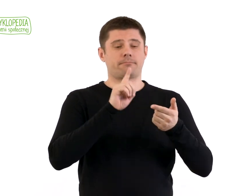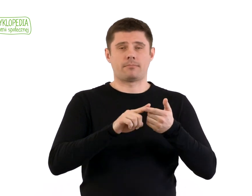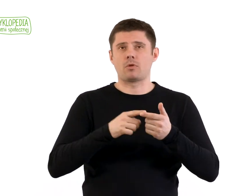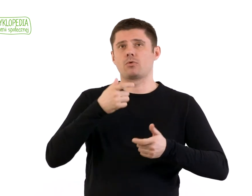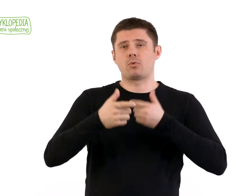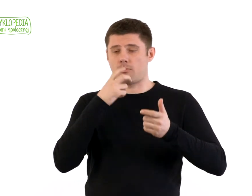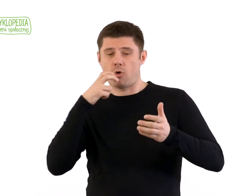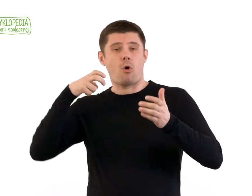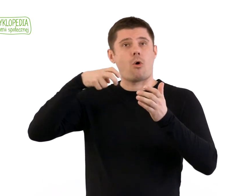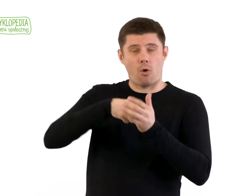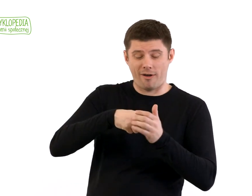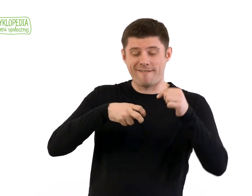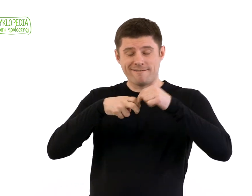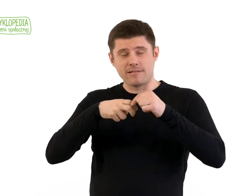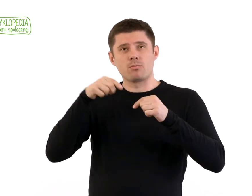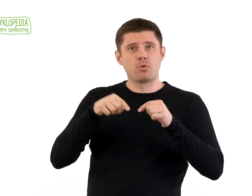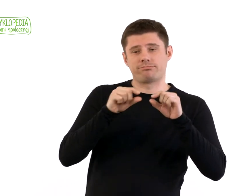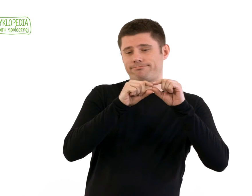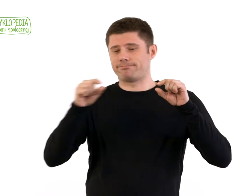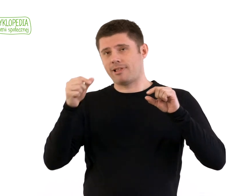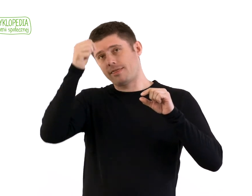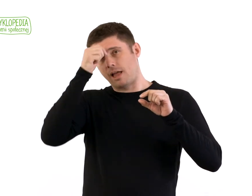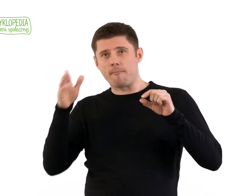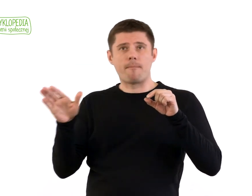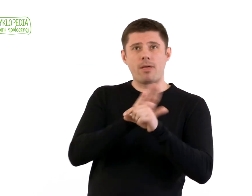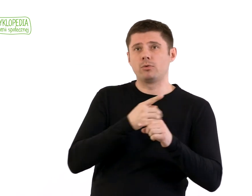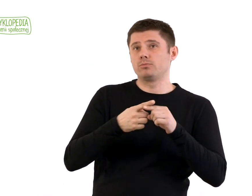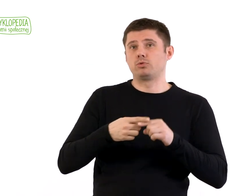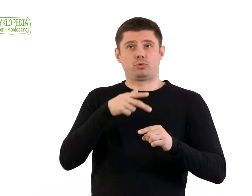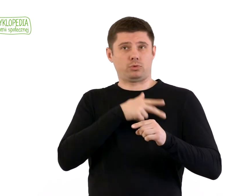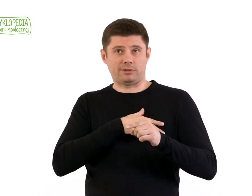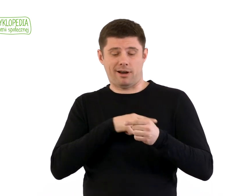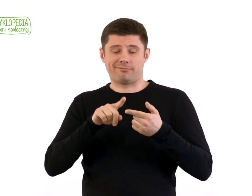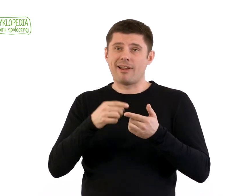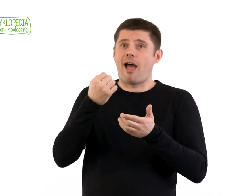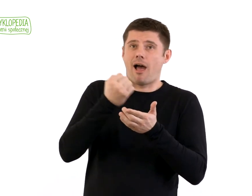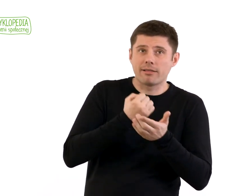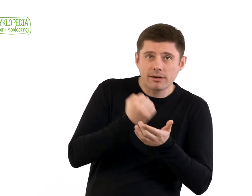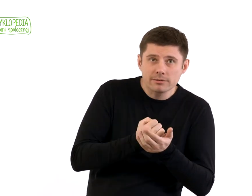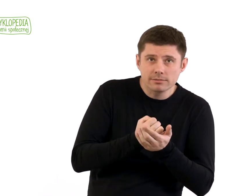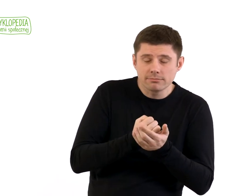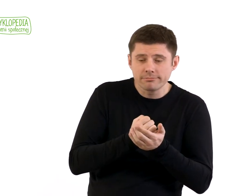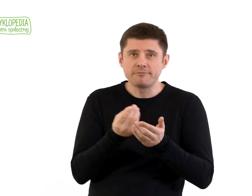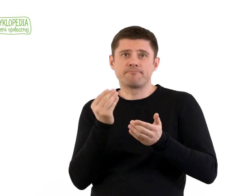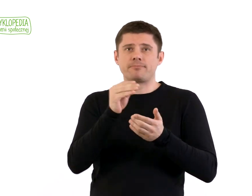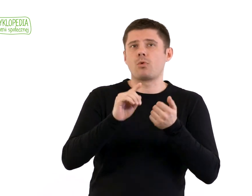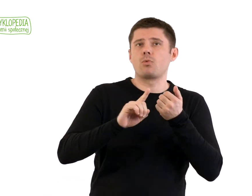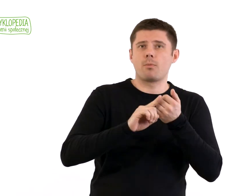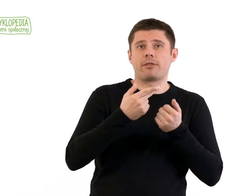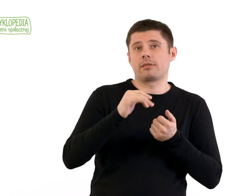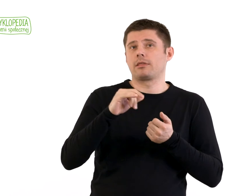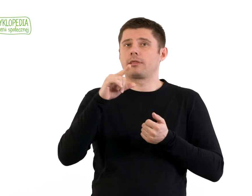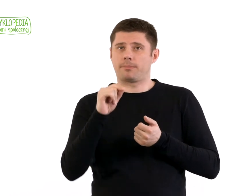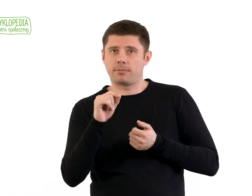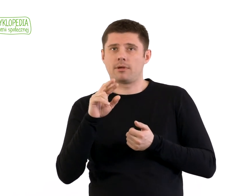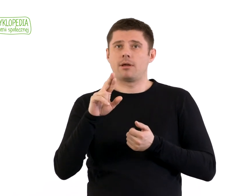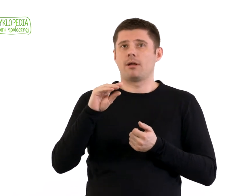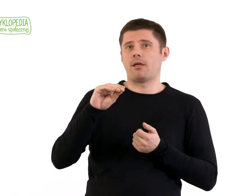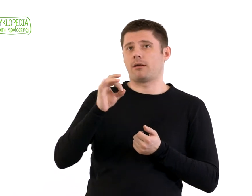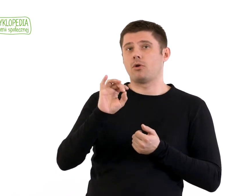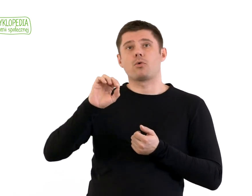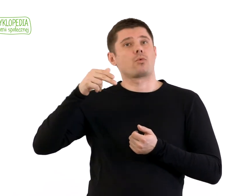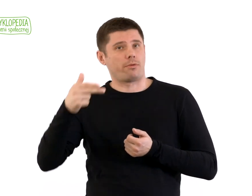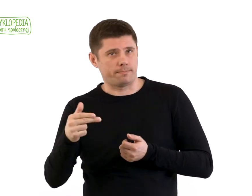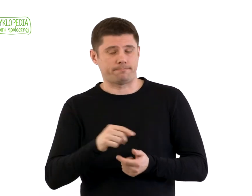wyrobienie pieczątki firmowej zawierającej nazwę spółdzielni, adres siedziby oraz numery NIP i REGON;